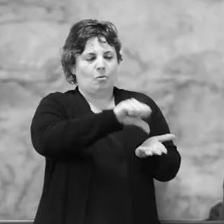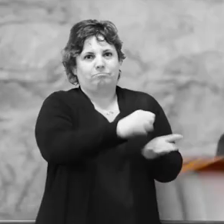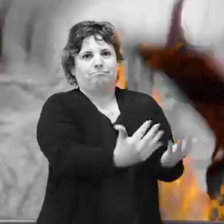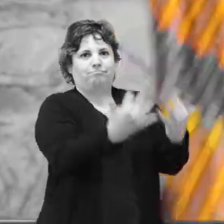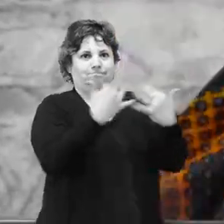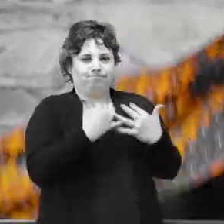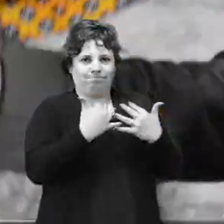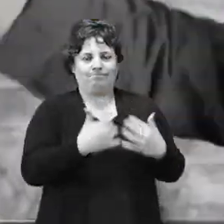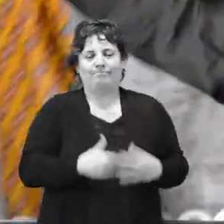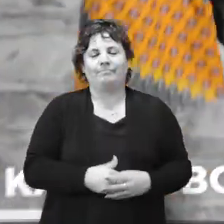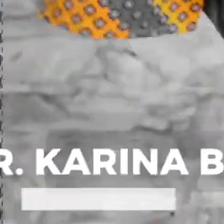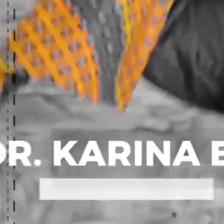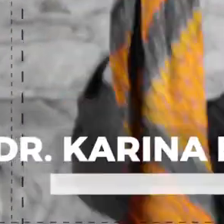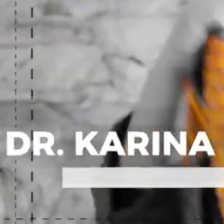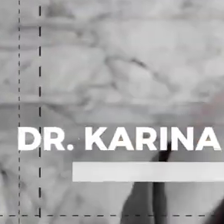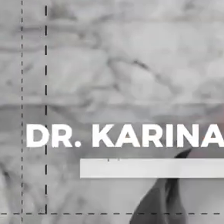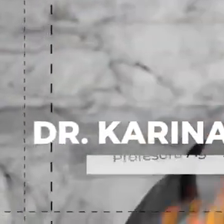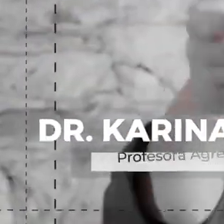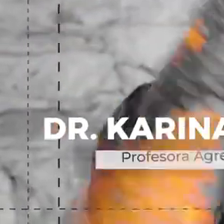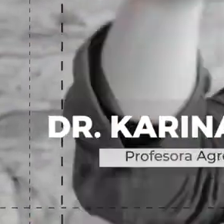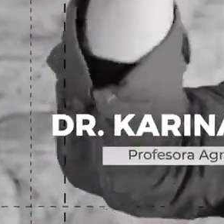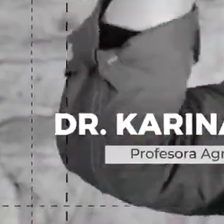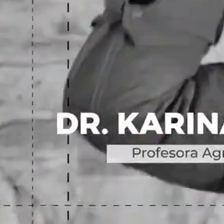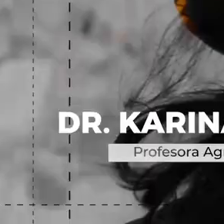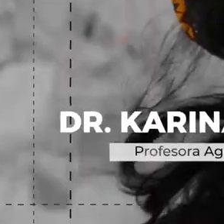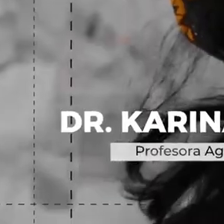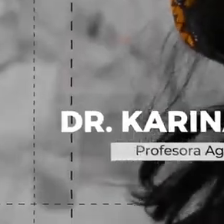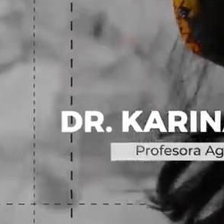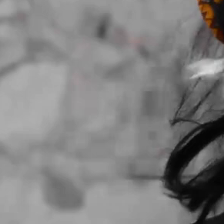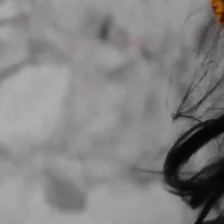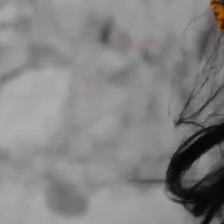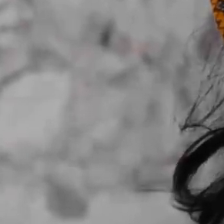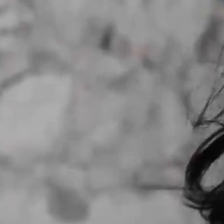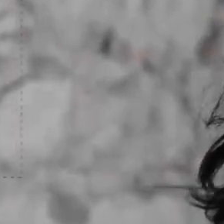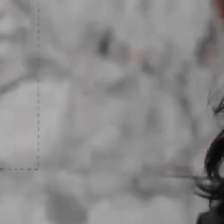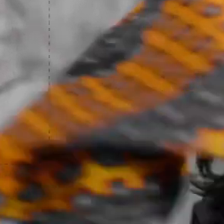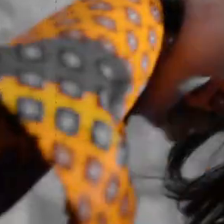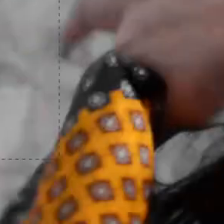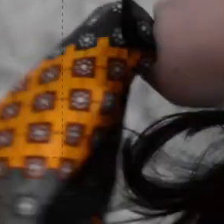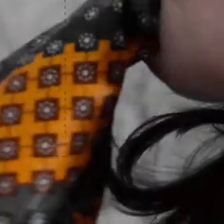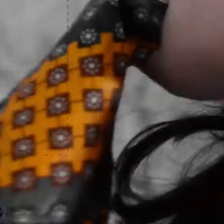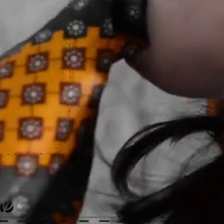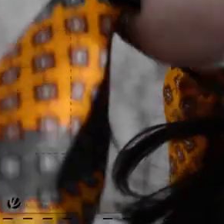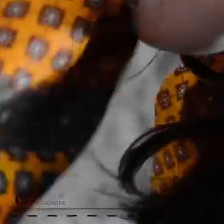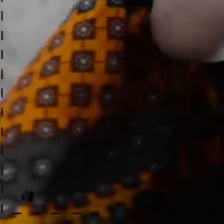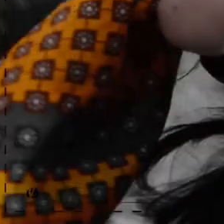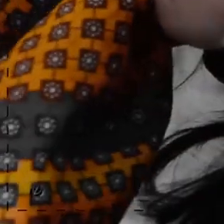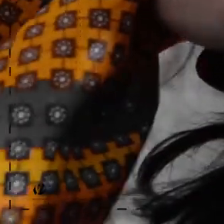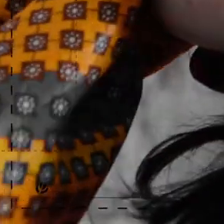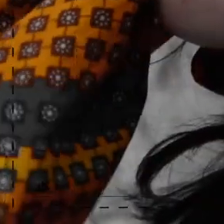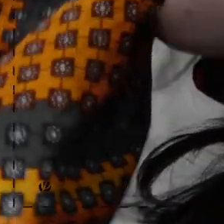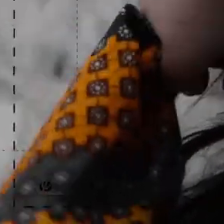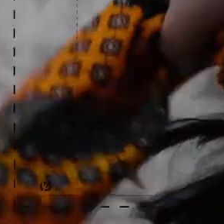Música